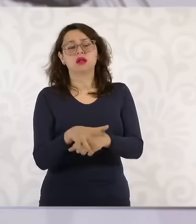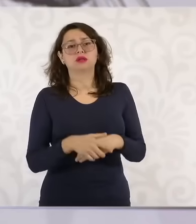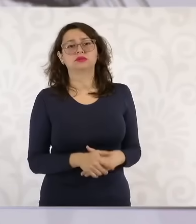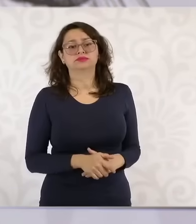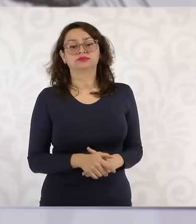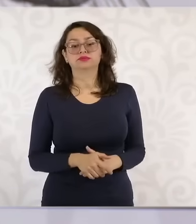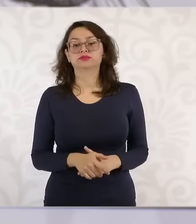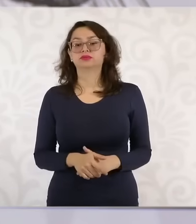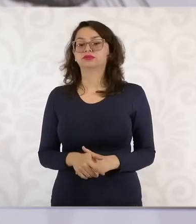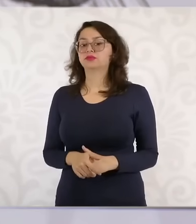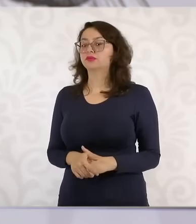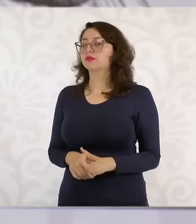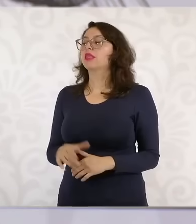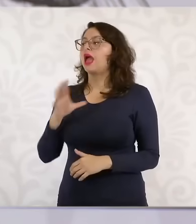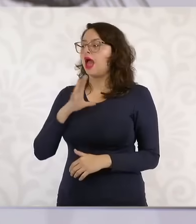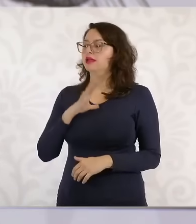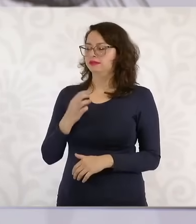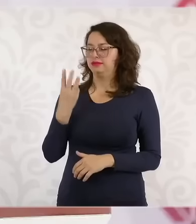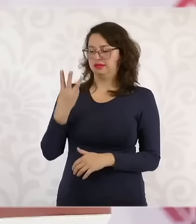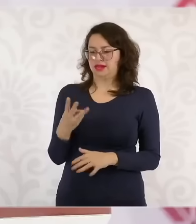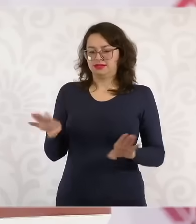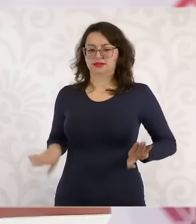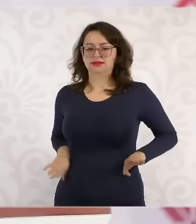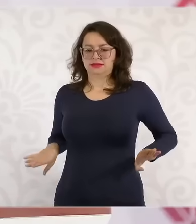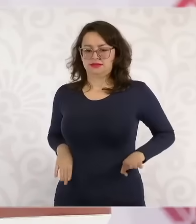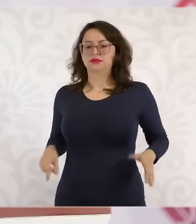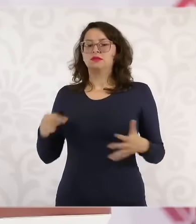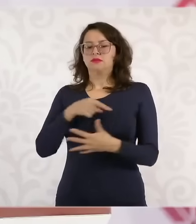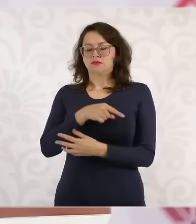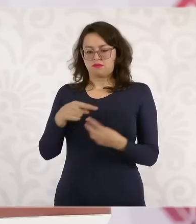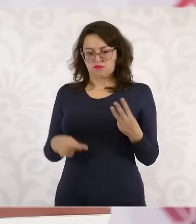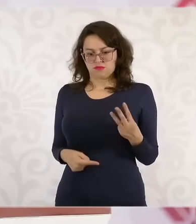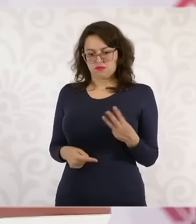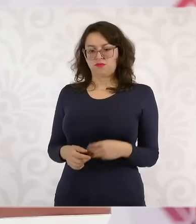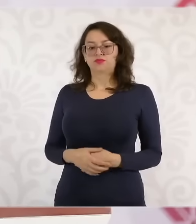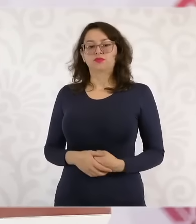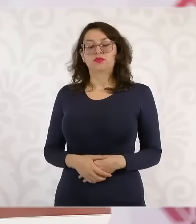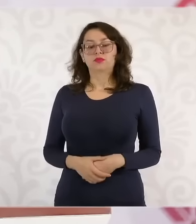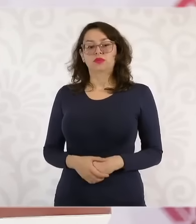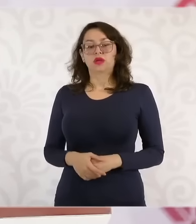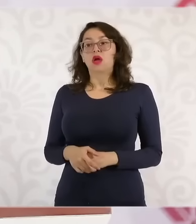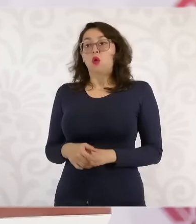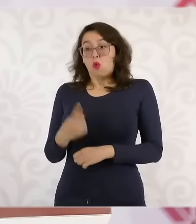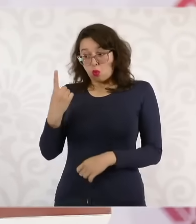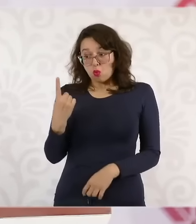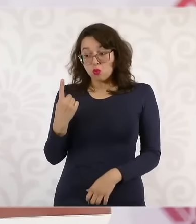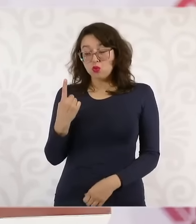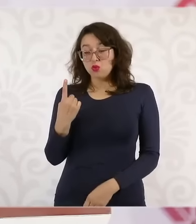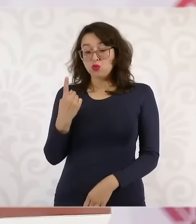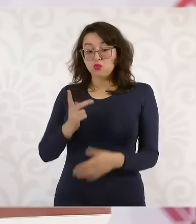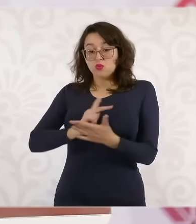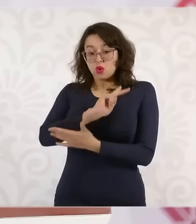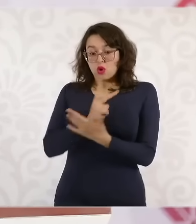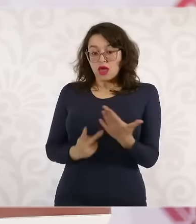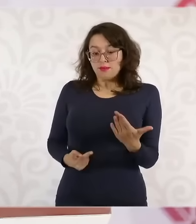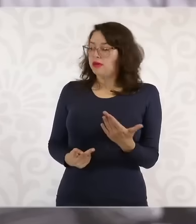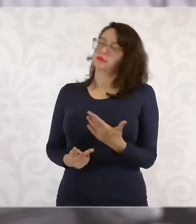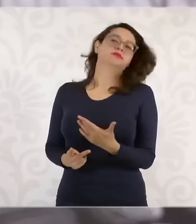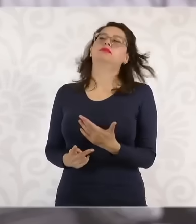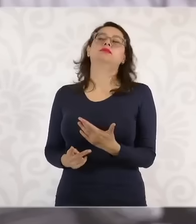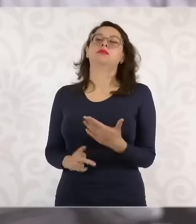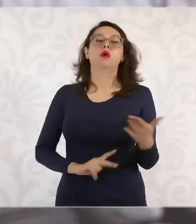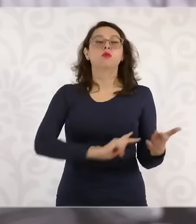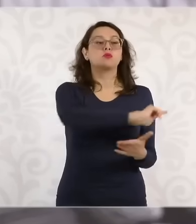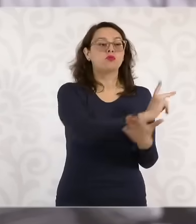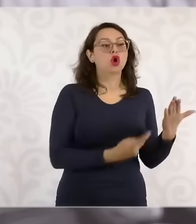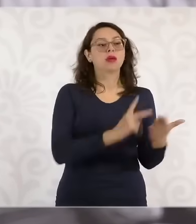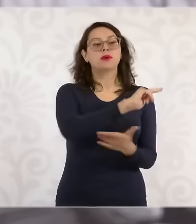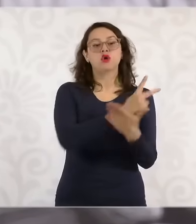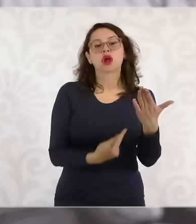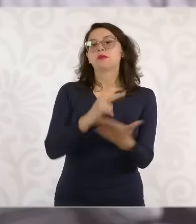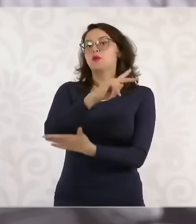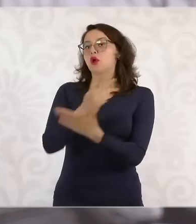este programa que no es un programa, es la suma de muchos programas, es la suma de las intervenciones